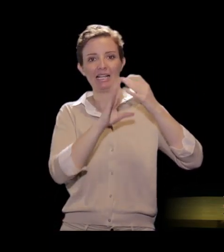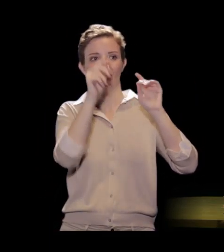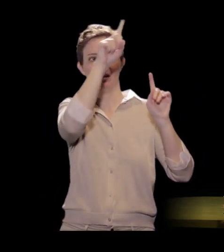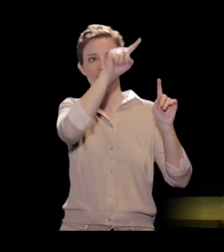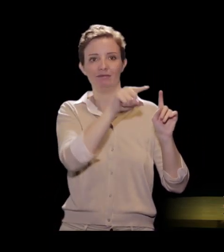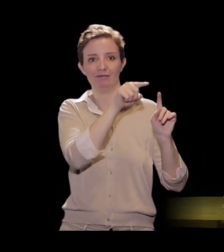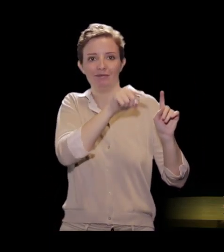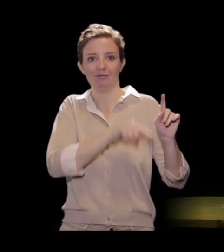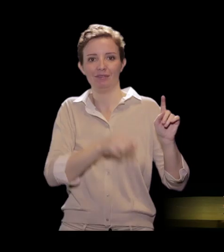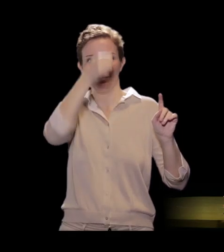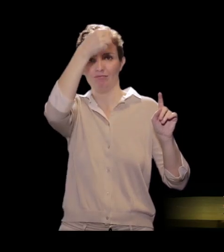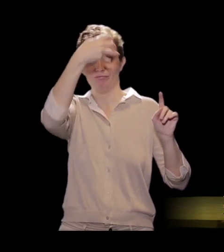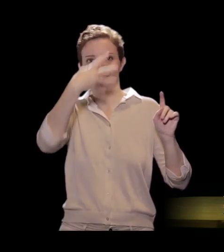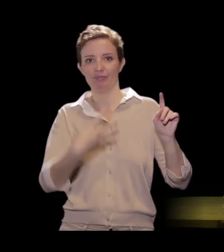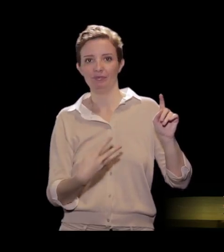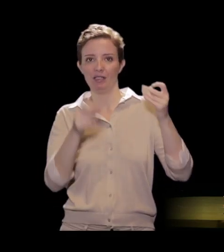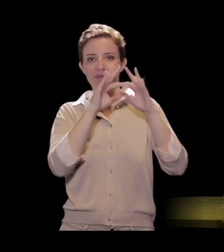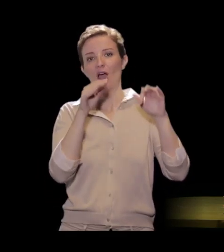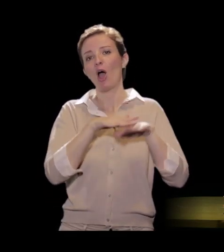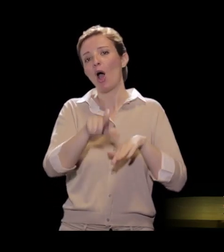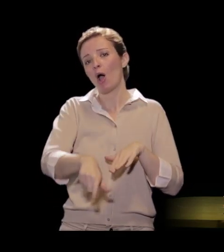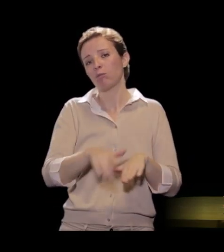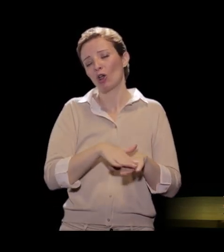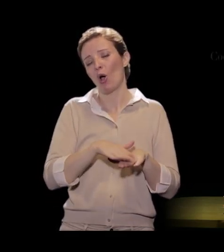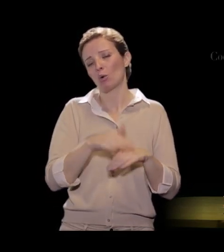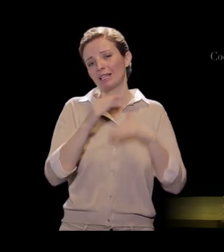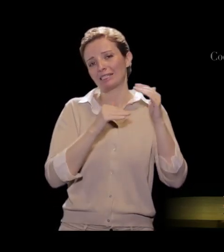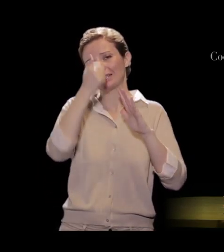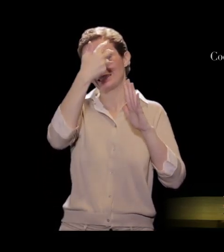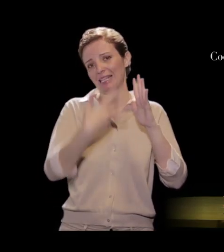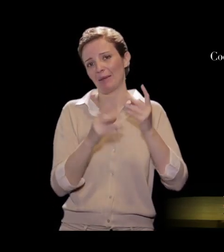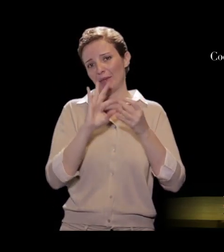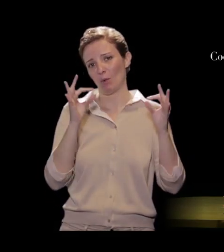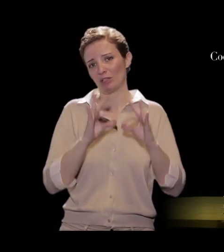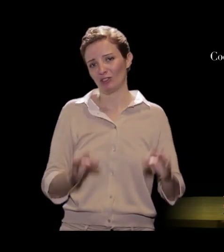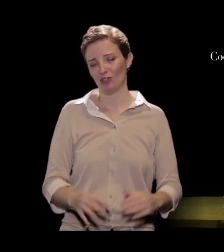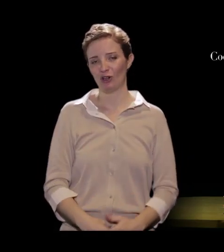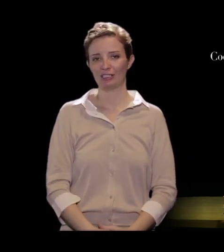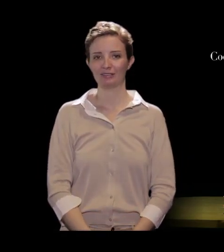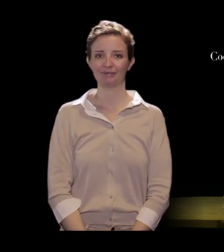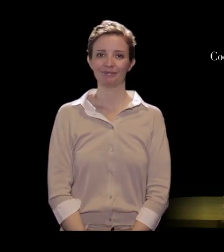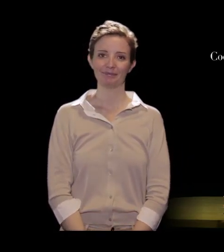ma che richiamano più variabili e quindi sono risolvibili solo utilizzando i sistemi di equazioni.